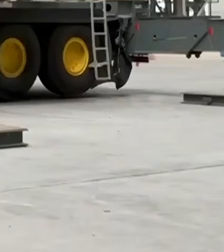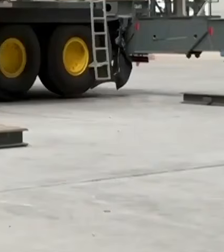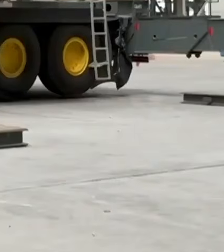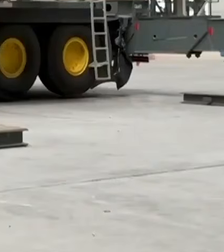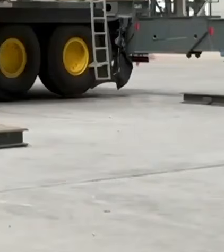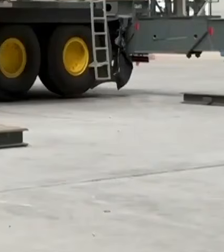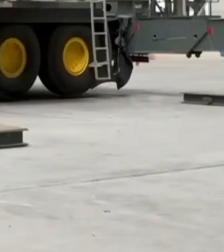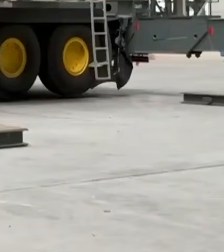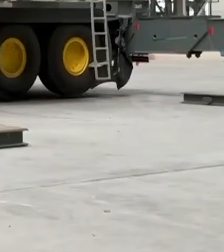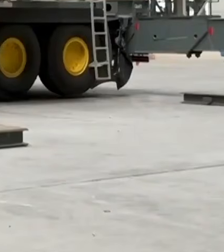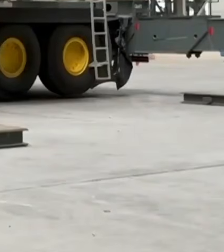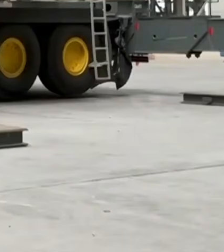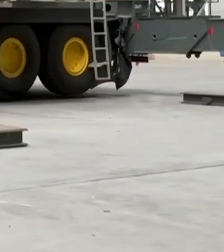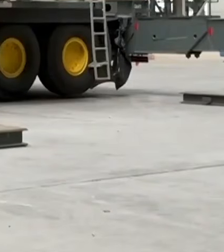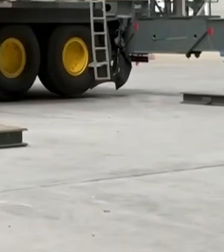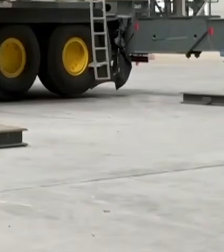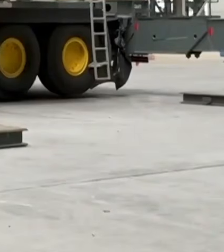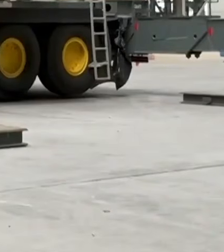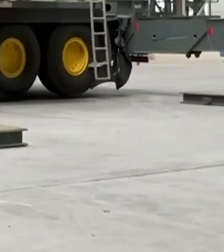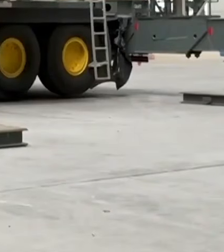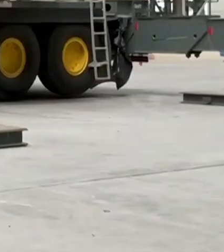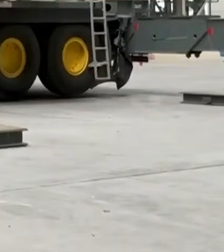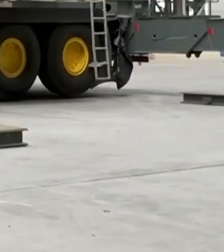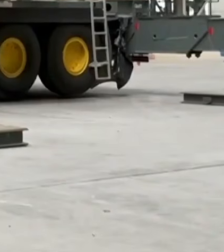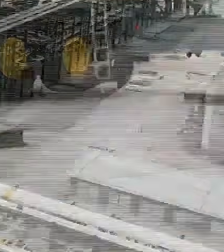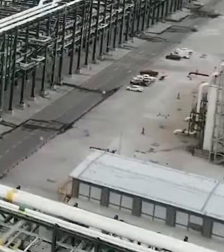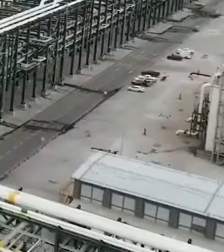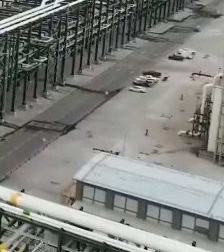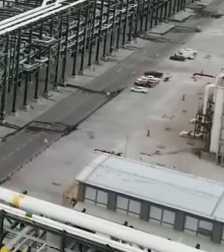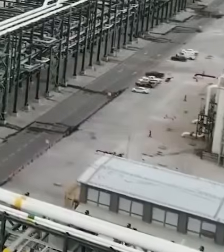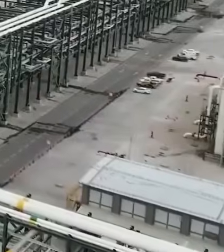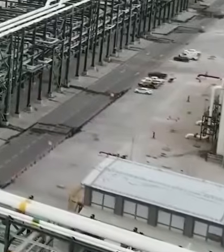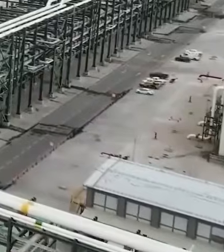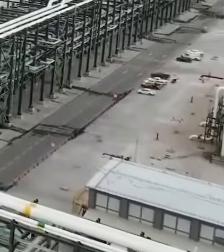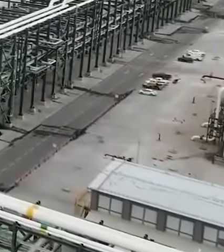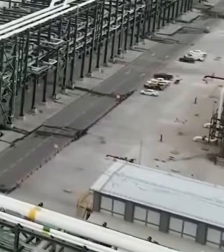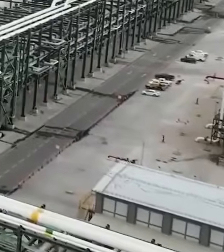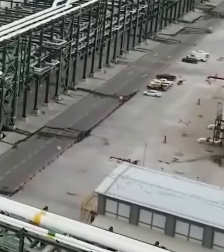es la reformadora la quinta más grande del mundo ustedes pueden apreciar la magnitud de